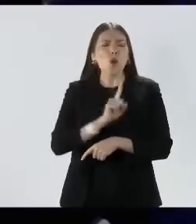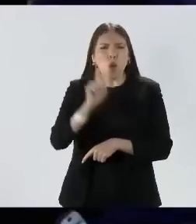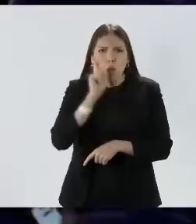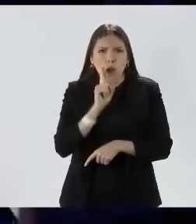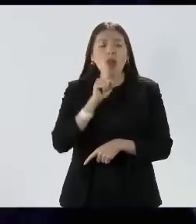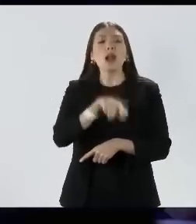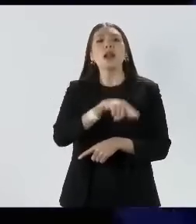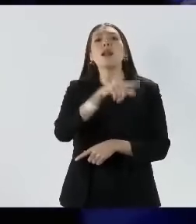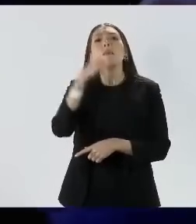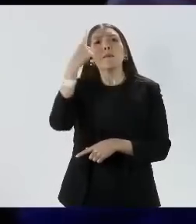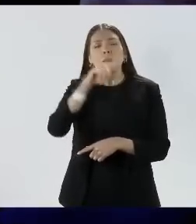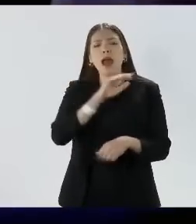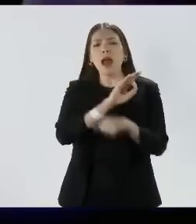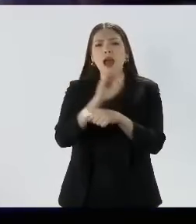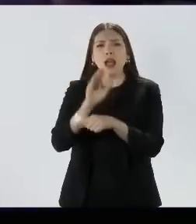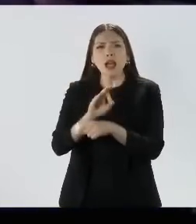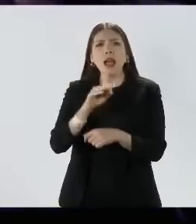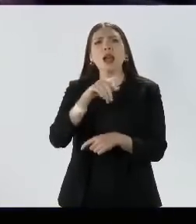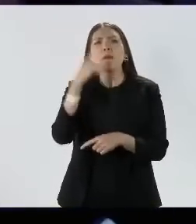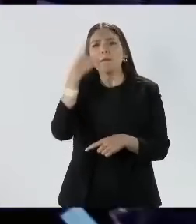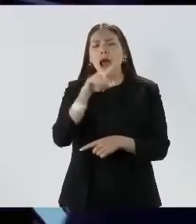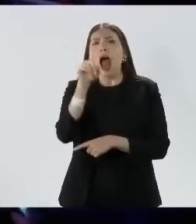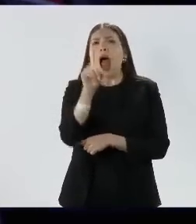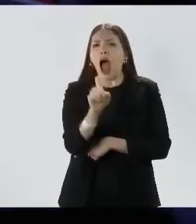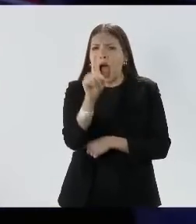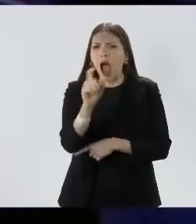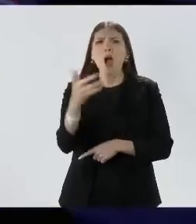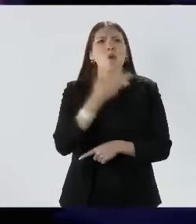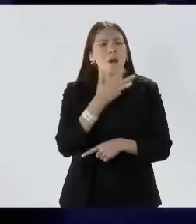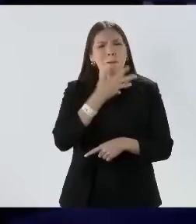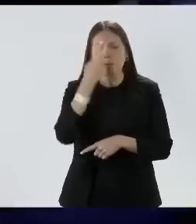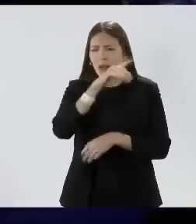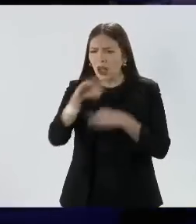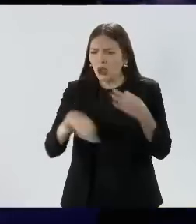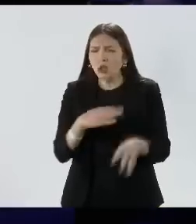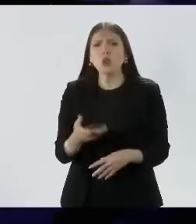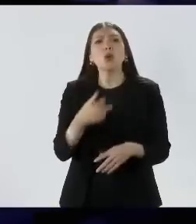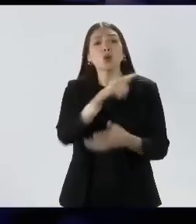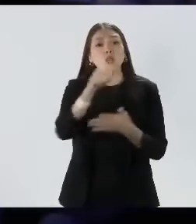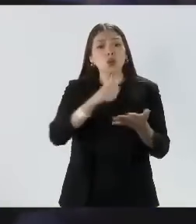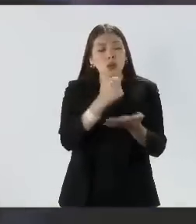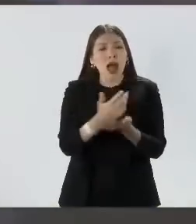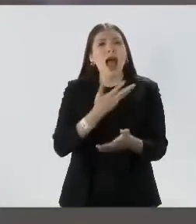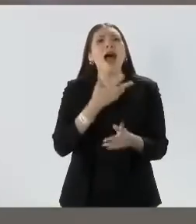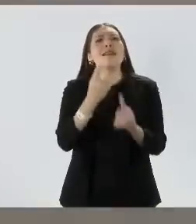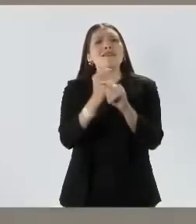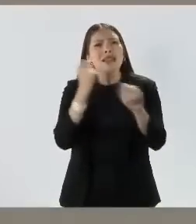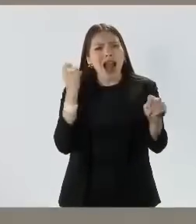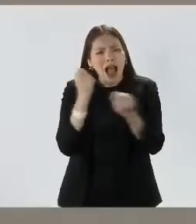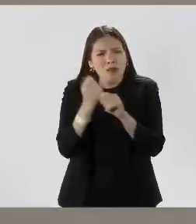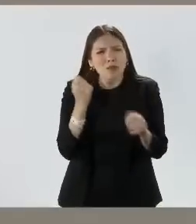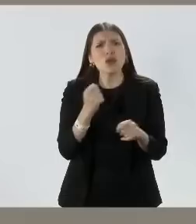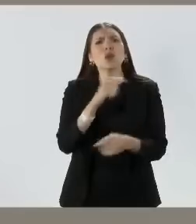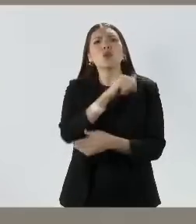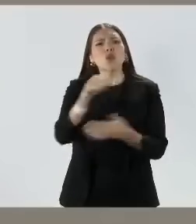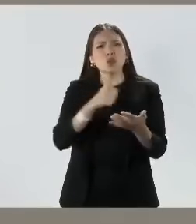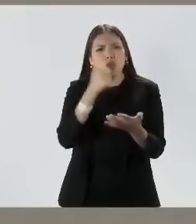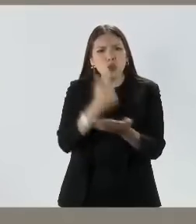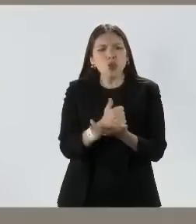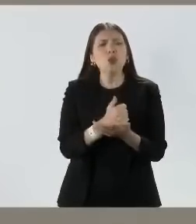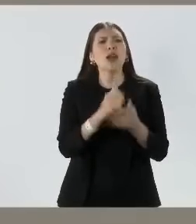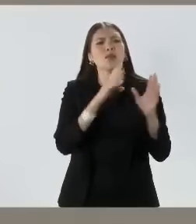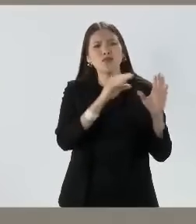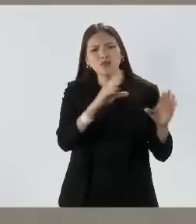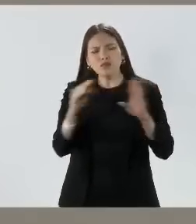ciudad con el mejor transporte público una ciudad educadora una ciudad cuidadora una